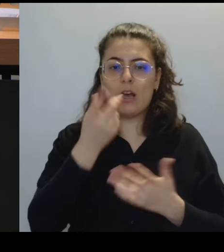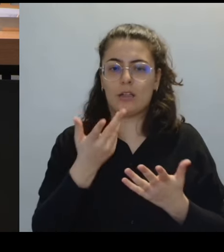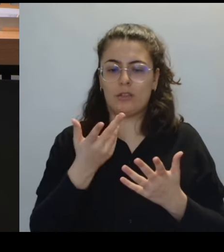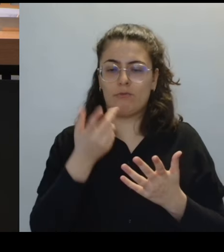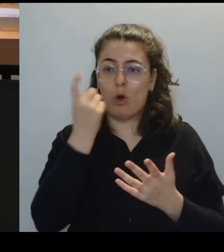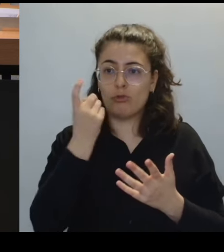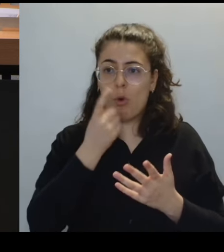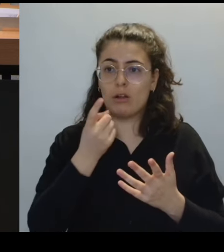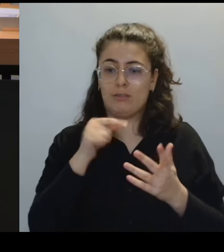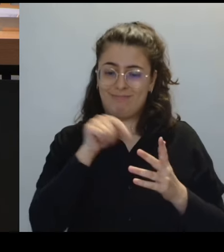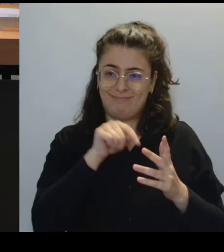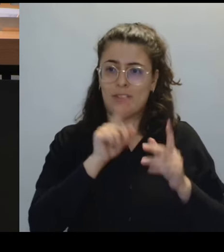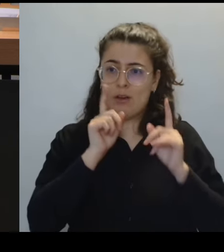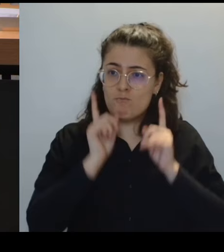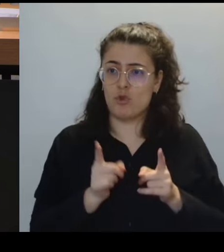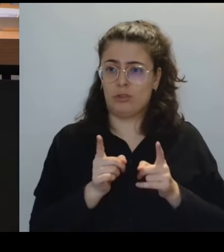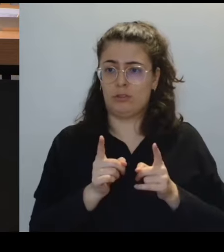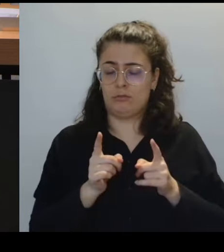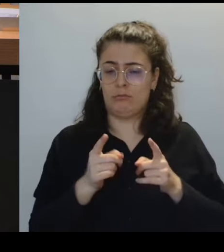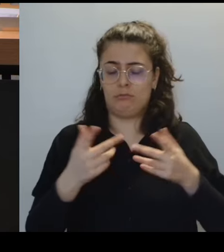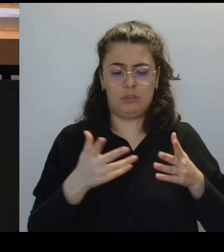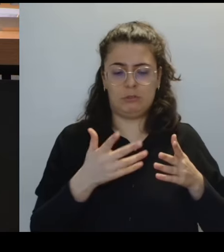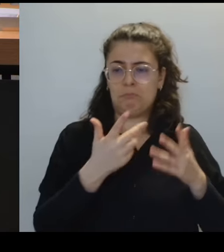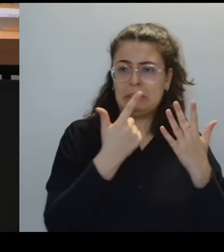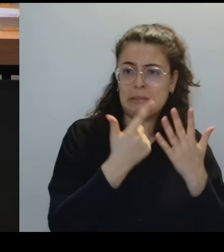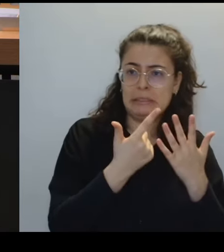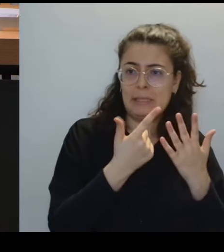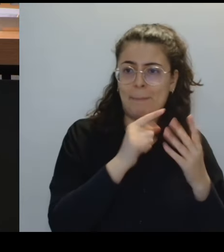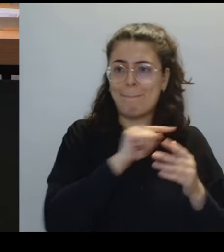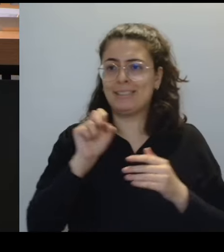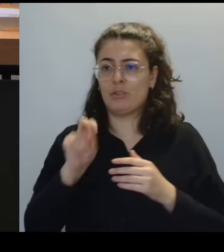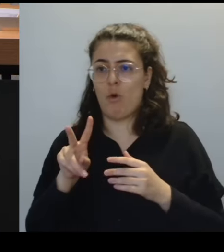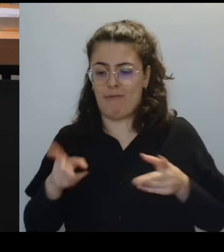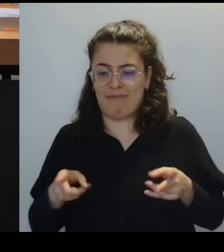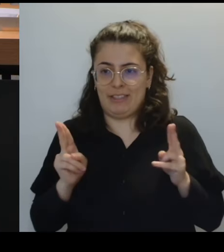sieben und zwölf Jahren ansetzen, weil da die meisten Entwicklungsschritte passieren.